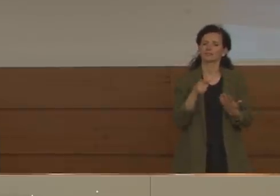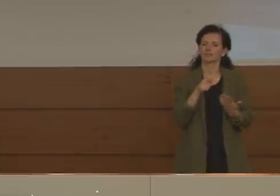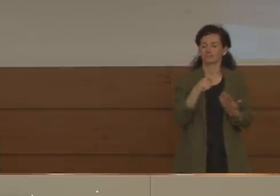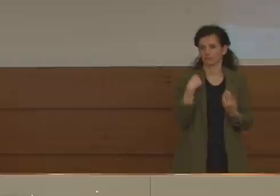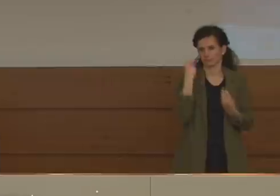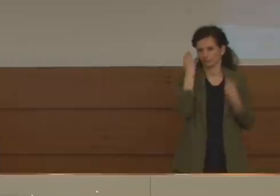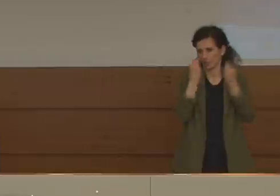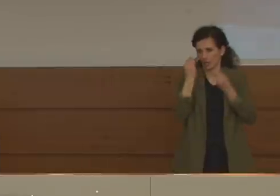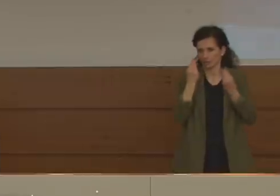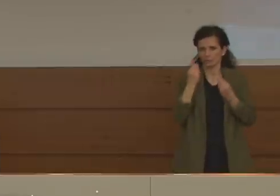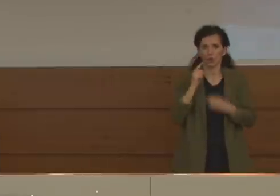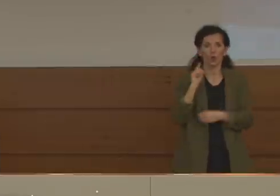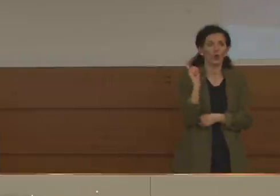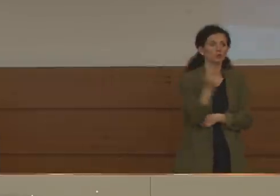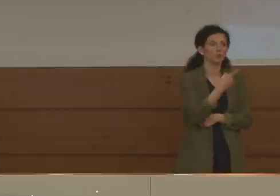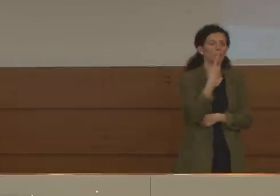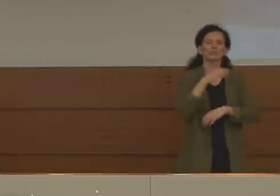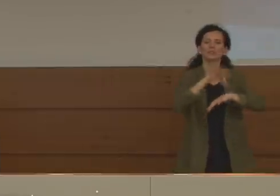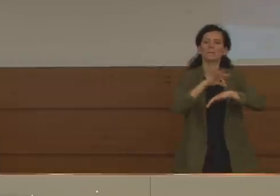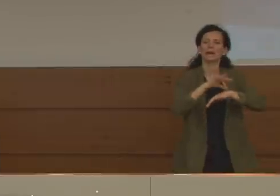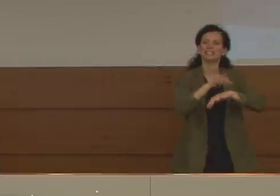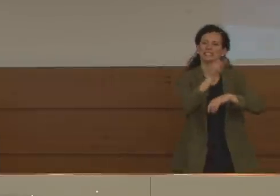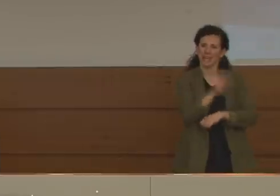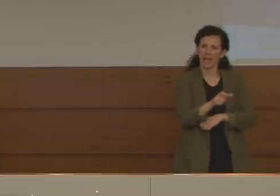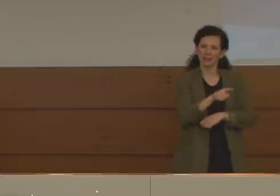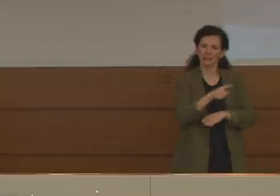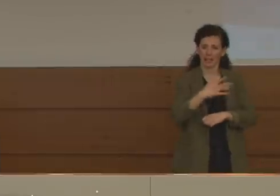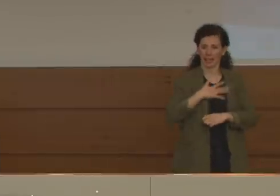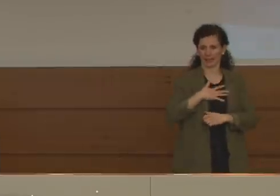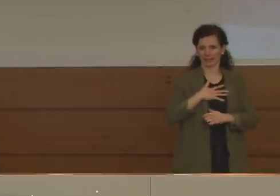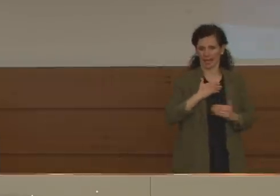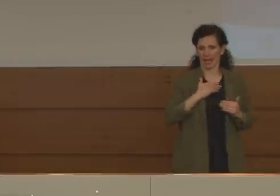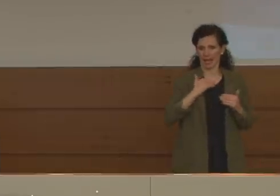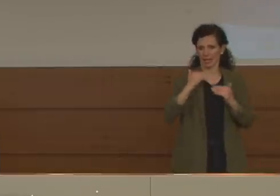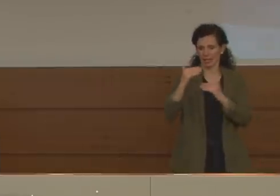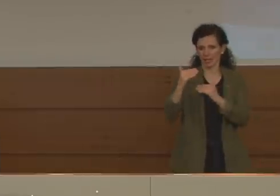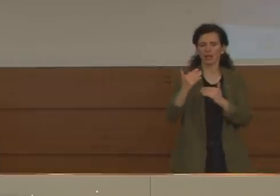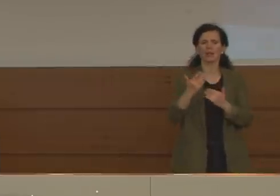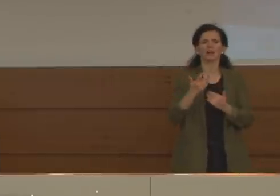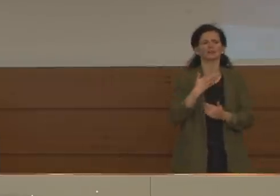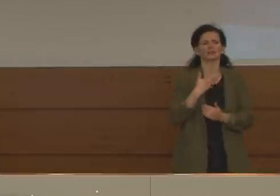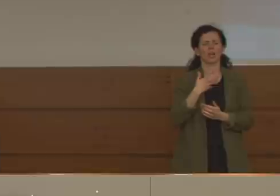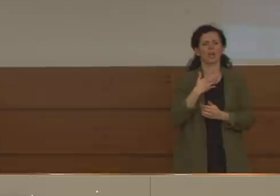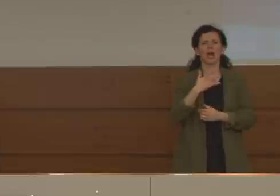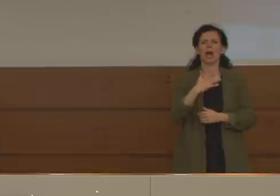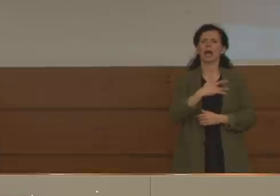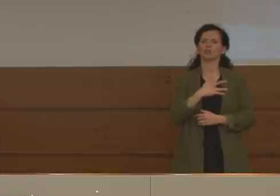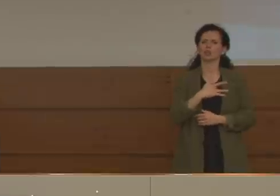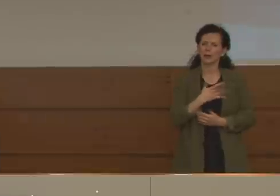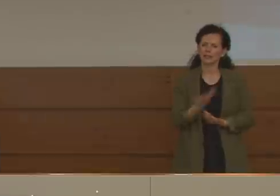pazienti sopra una certa età, ma anche le altre, la cardiopatia ischemica, diabete,